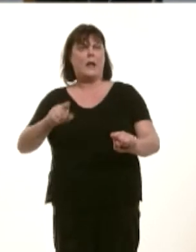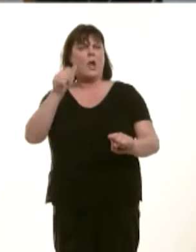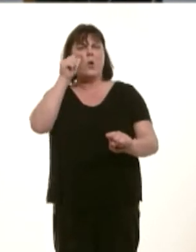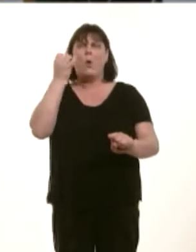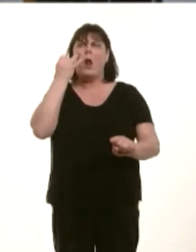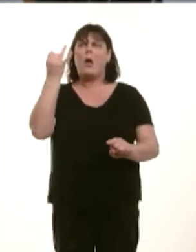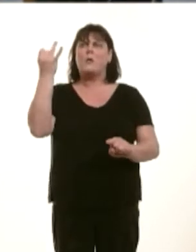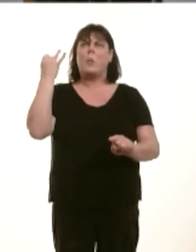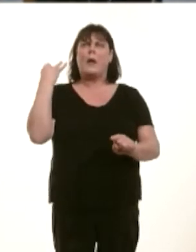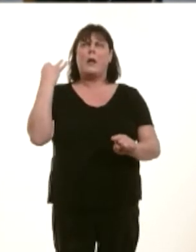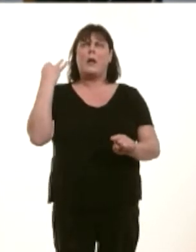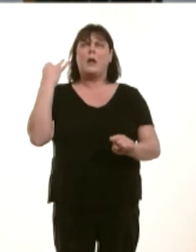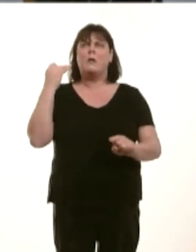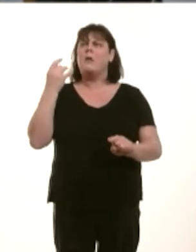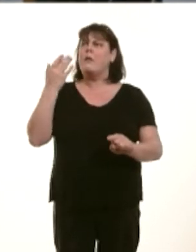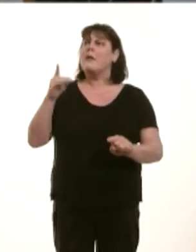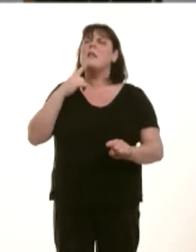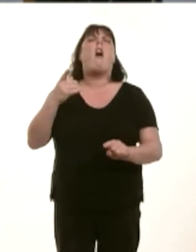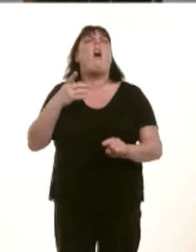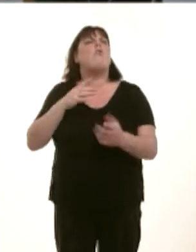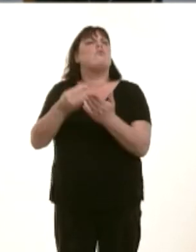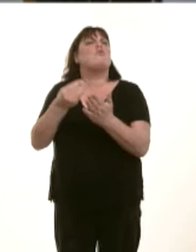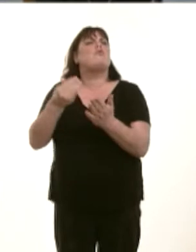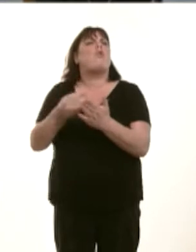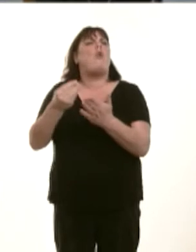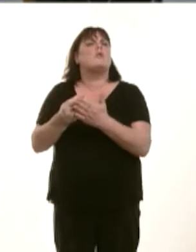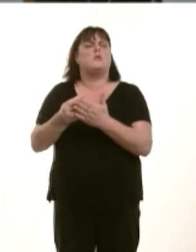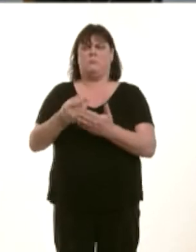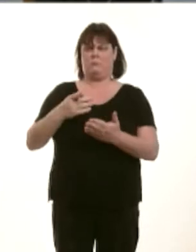Wel, nid yw hynnyín ddigonol, wrth gwrs. Mi oedd yna drafod mawr ynglyn ‚ hwn pan